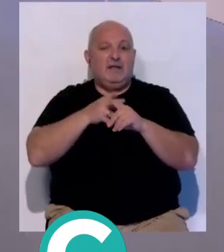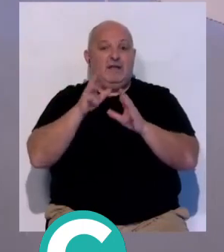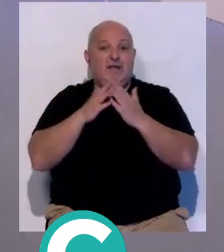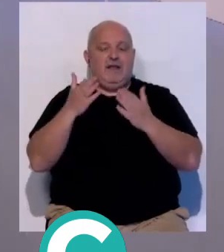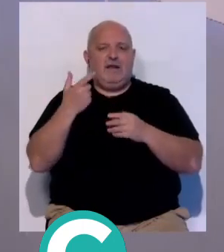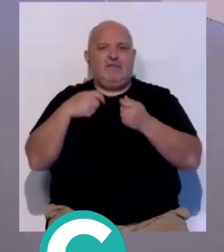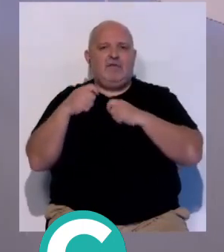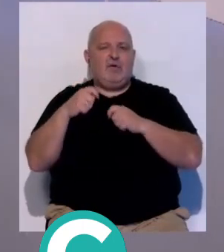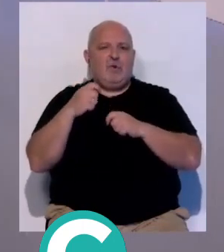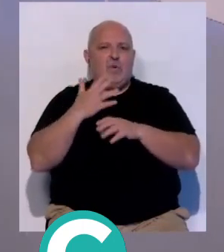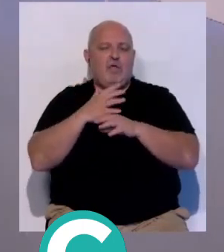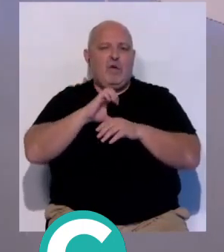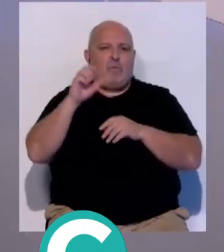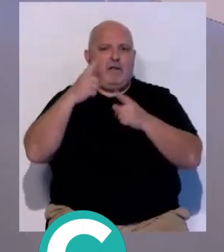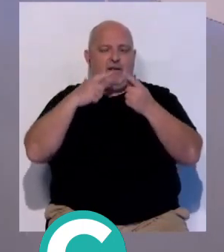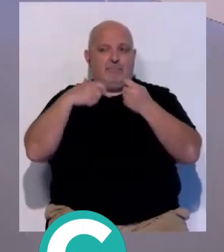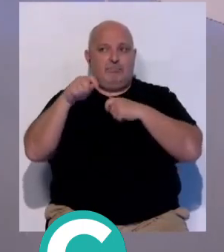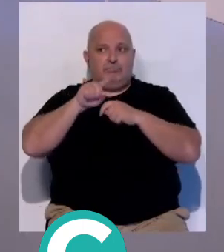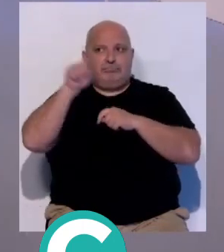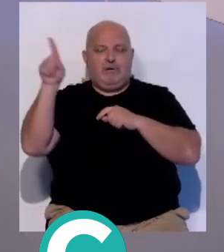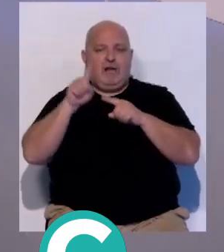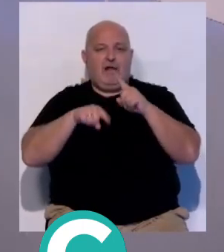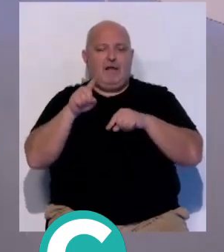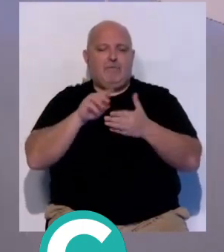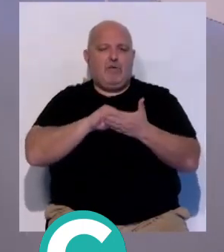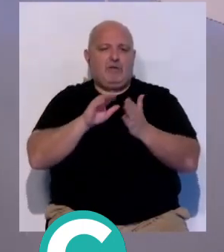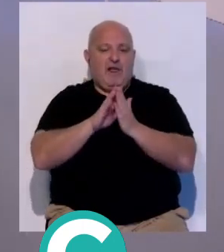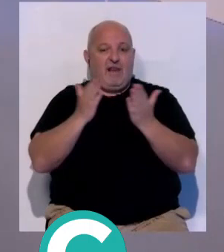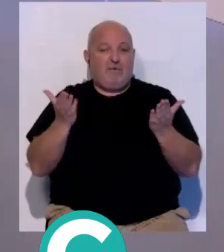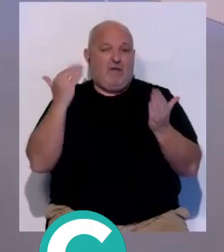vendía los jugadores a Europa y que había los periodistas tenían Claro porque estaban siempre